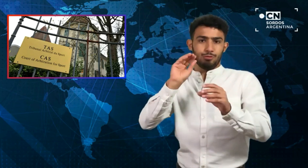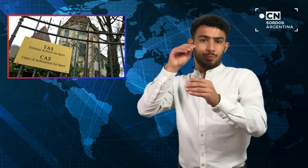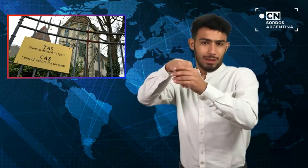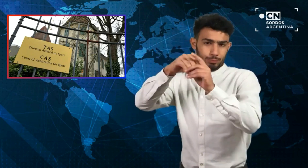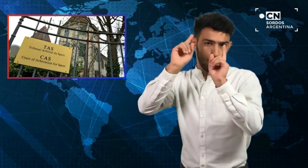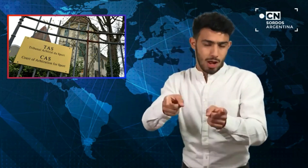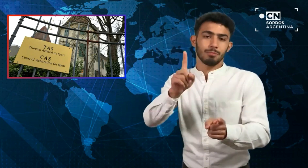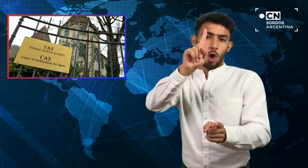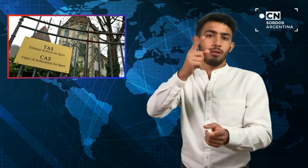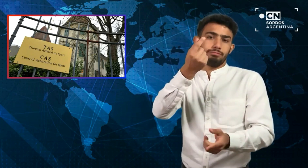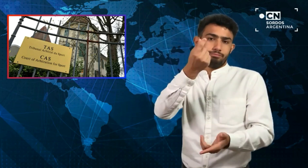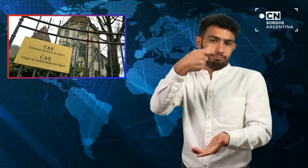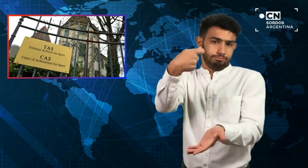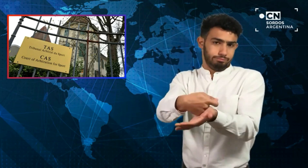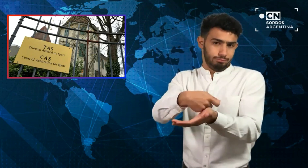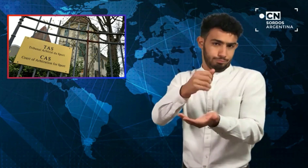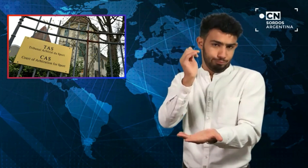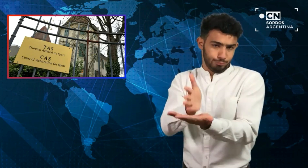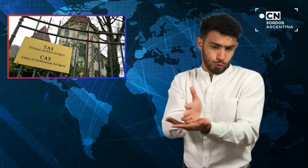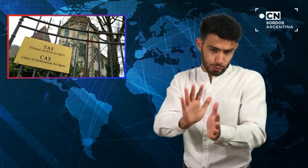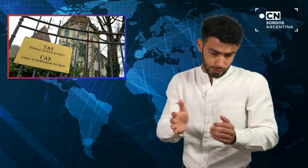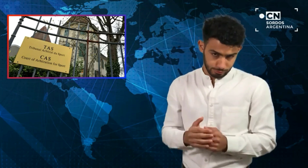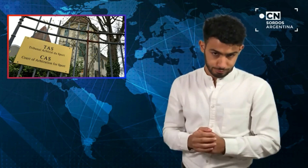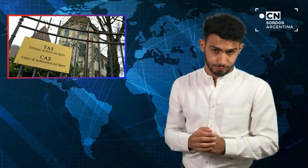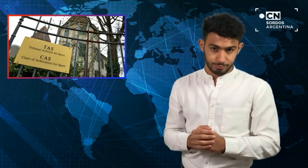en la Champions.